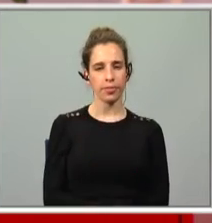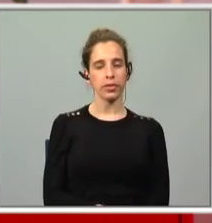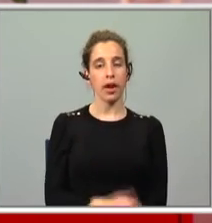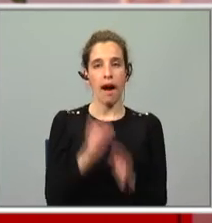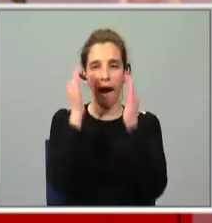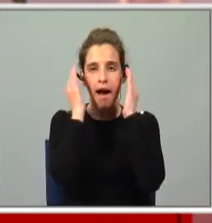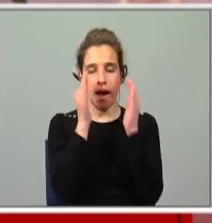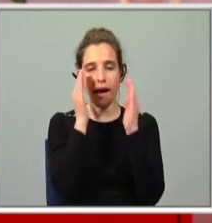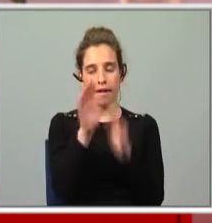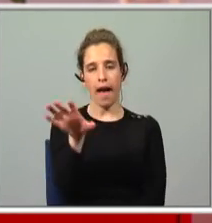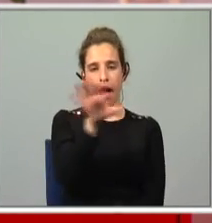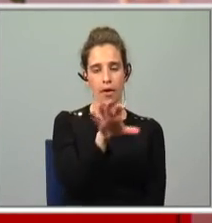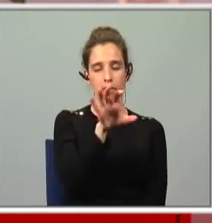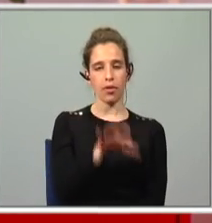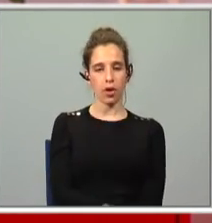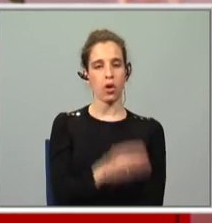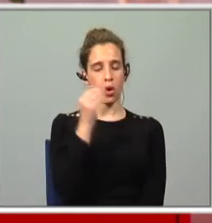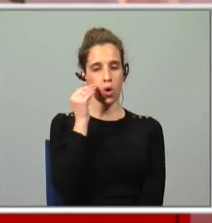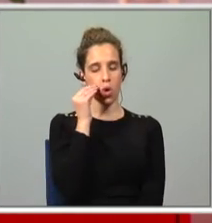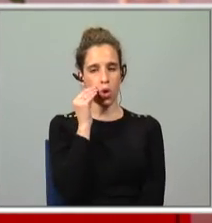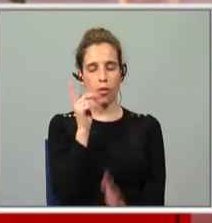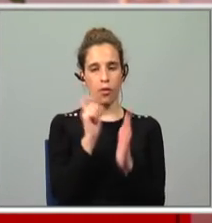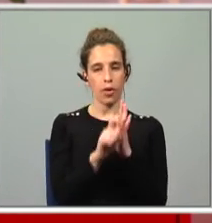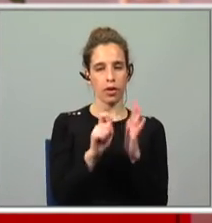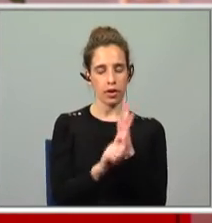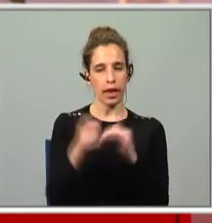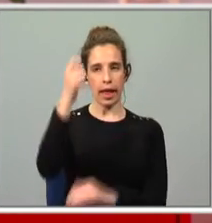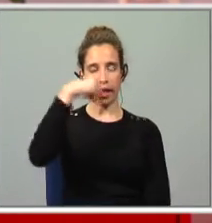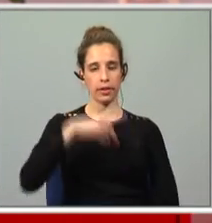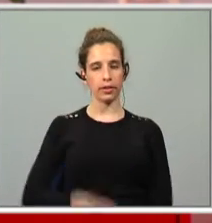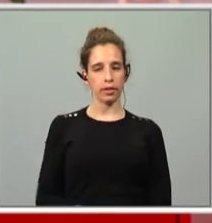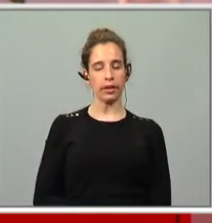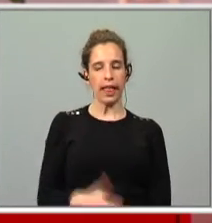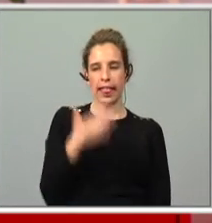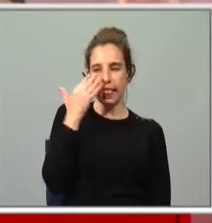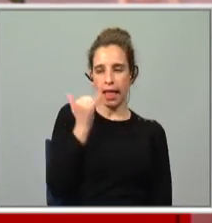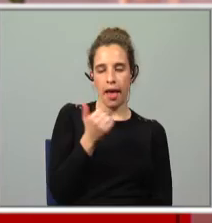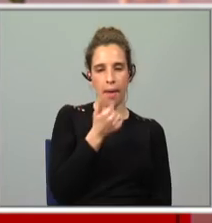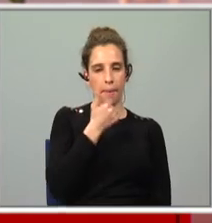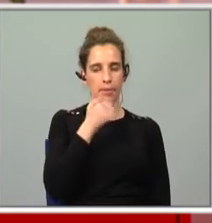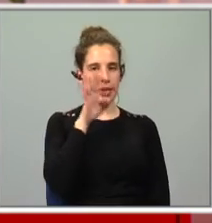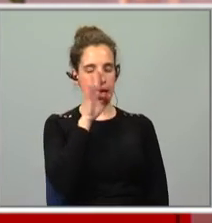muito atentos à forma como foi escrita a história e tentar perceber se temos ali 非常注意的方式歷史並嘗試了解我們是否有